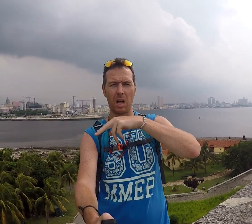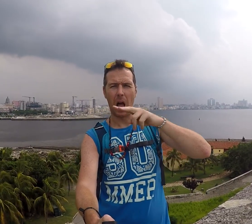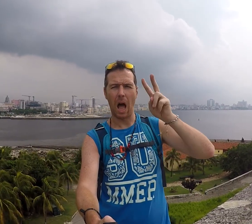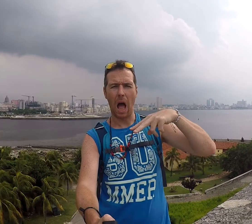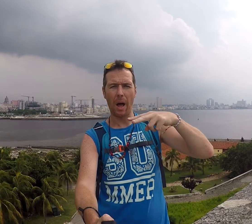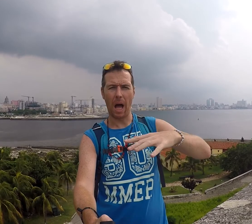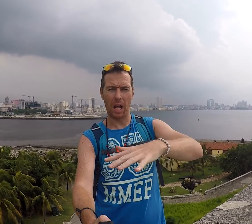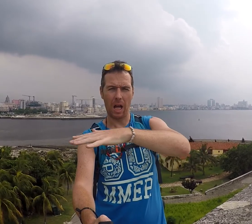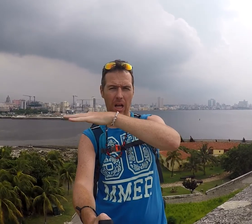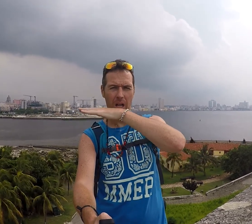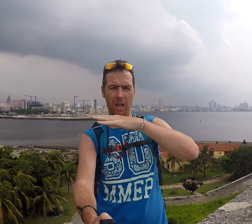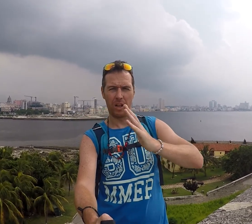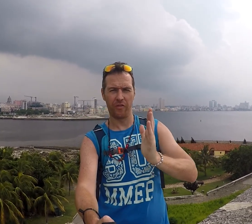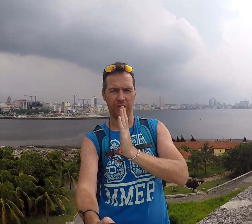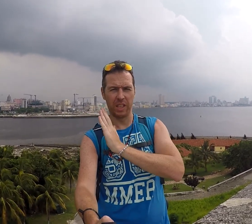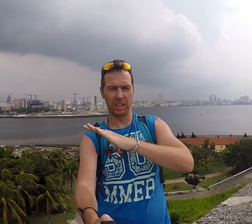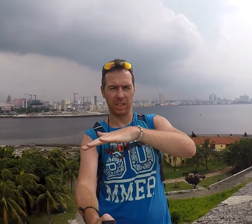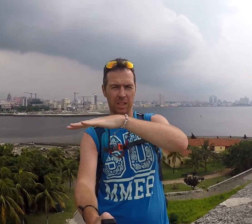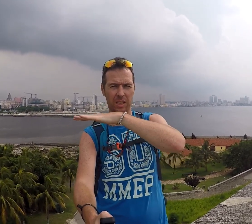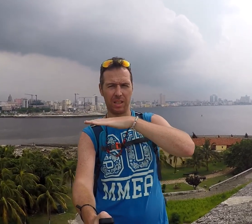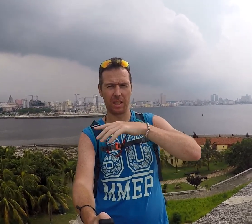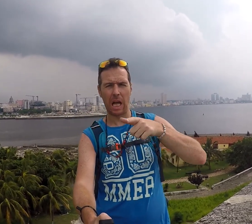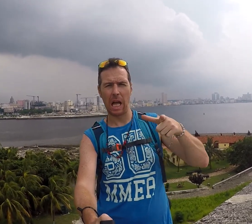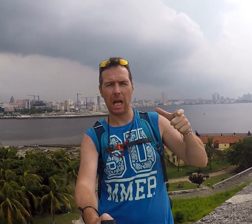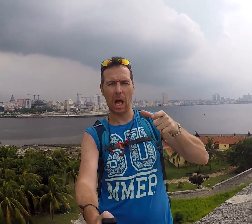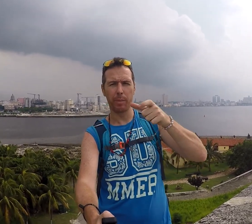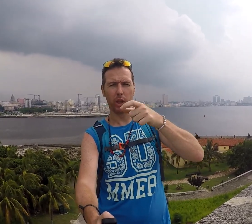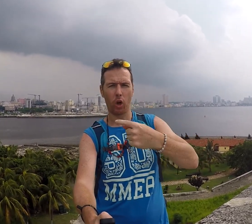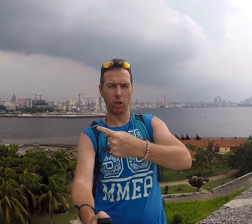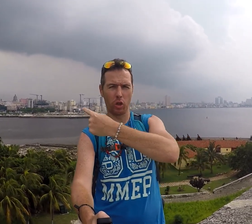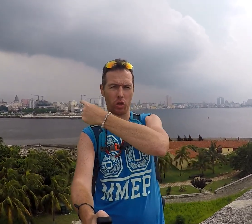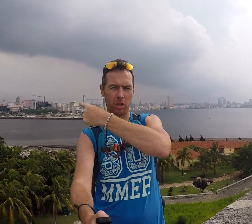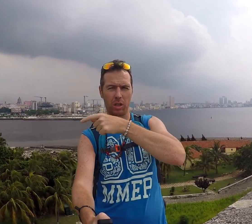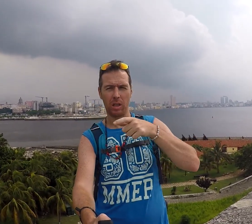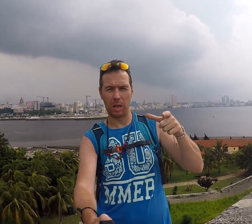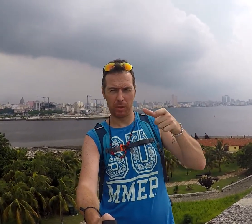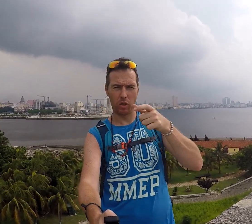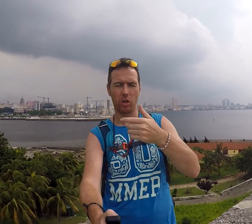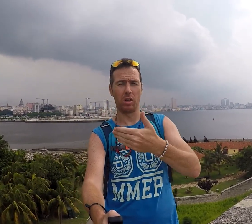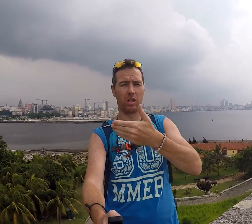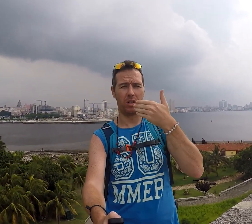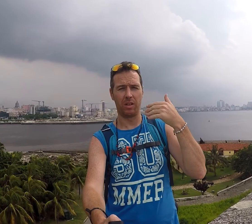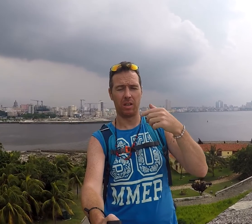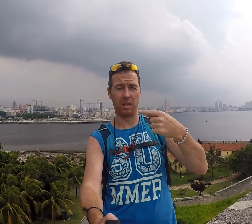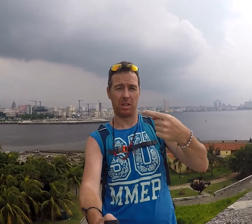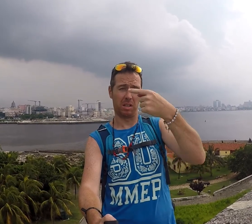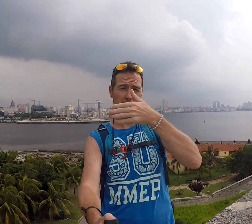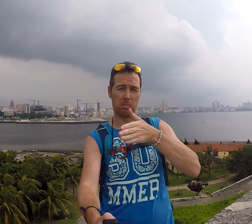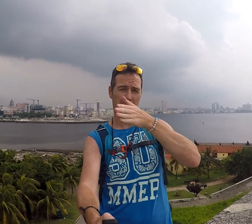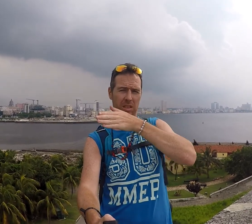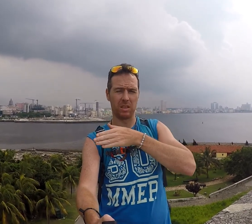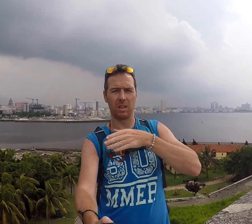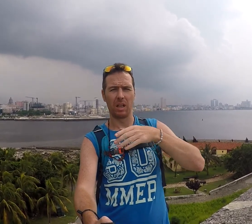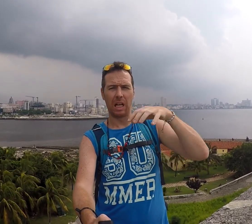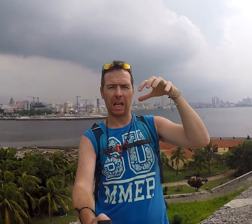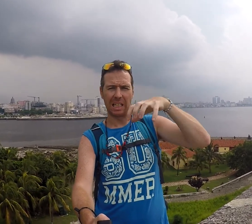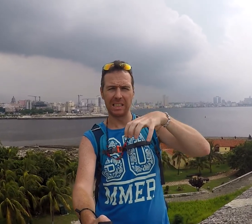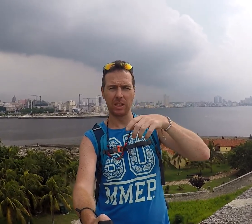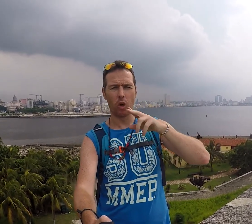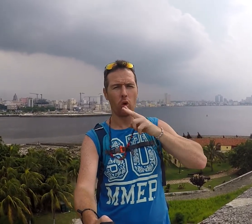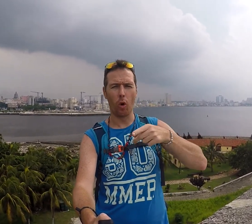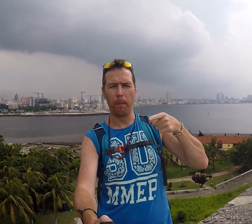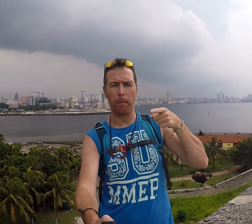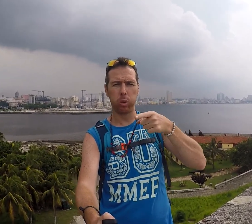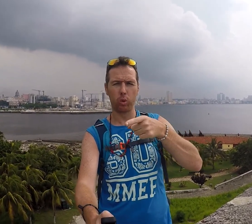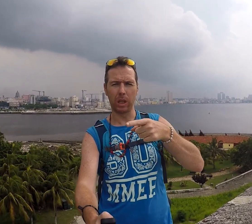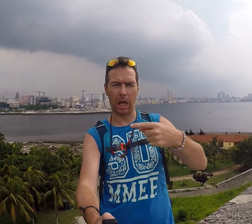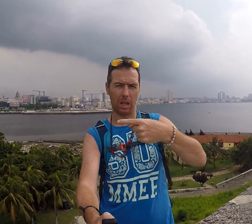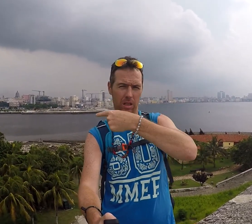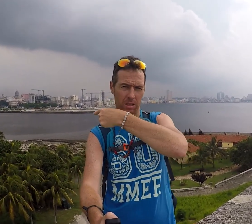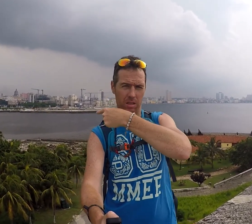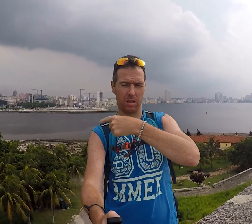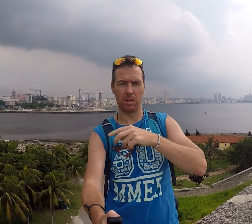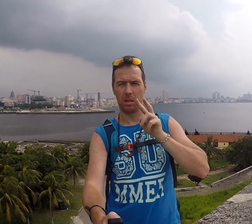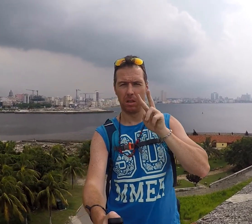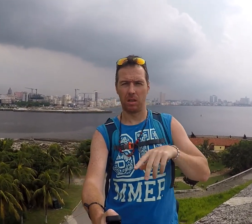Veis, es La Habana, el Capitolio y el Castillo de la Punta